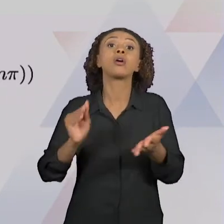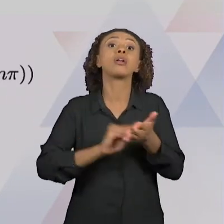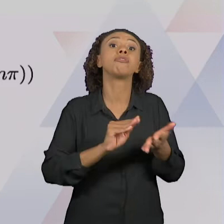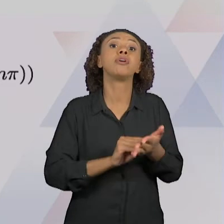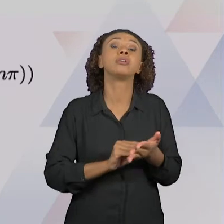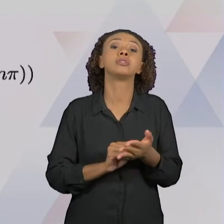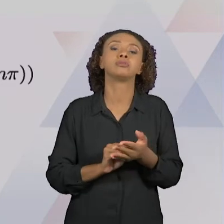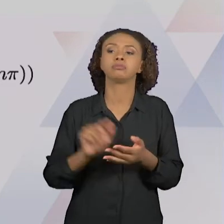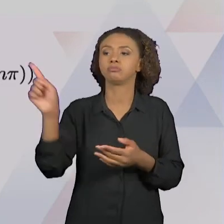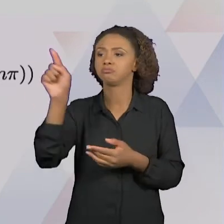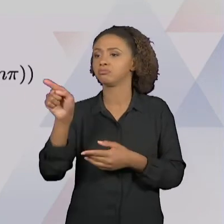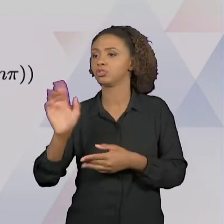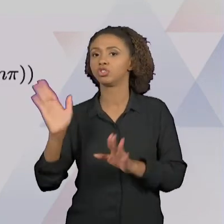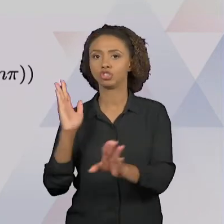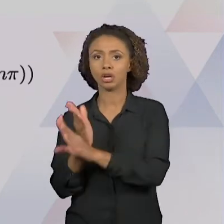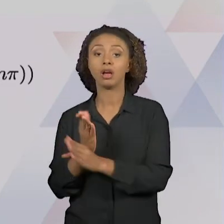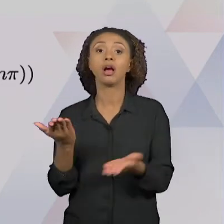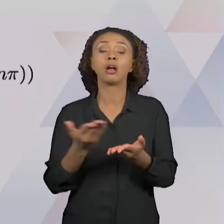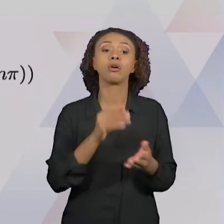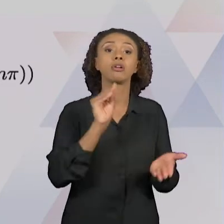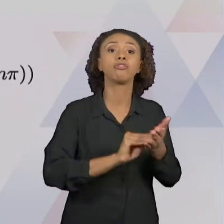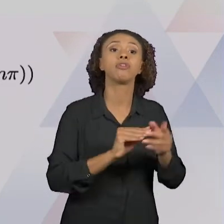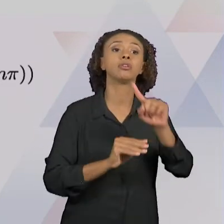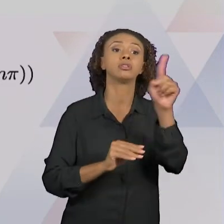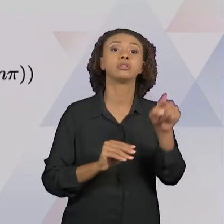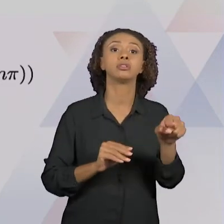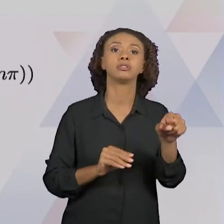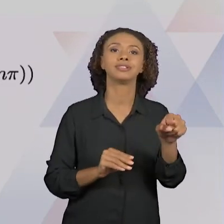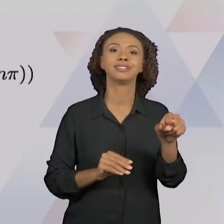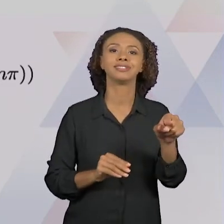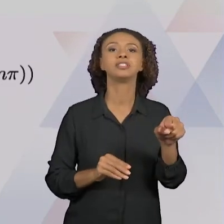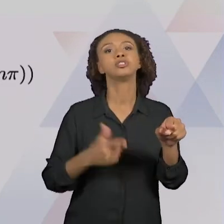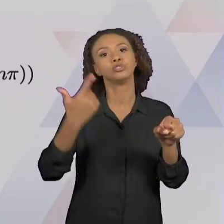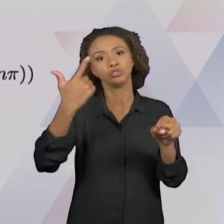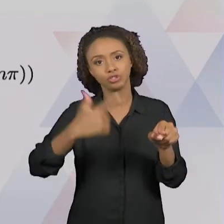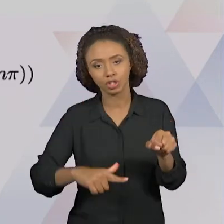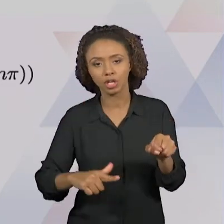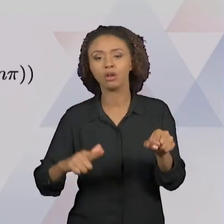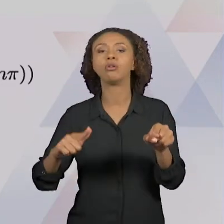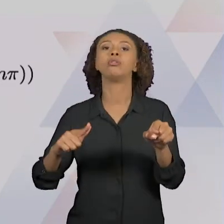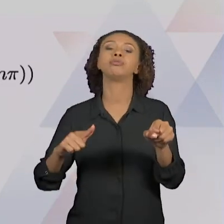INTEGRAL É "X" VEZES O SENO. DE NOVO, POR PARTES. ENTÃO INTEGRAL POR PARTES VOCÊS TÊM QUE SABER